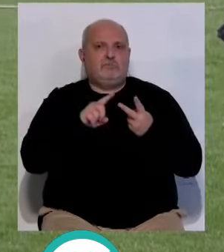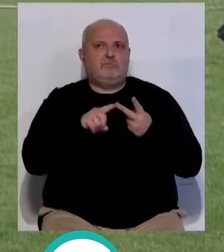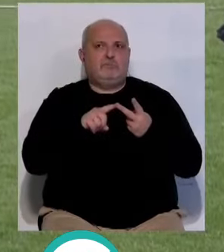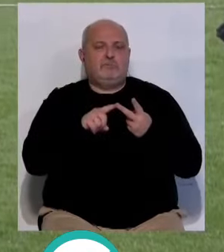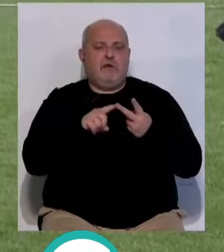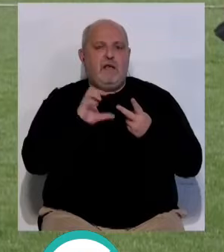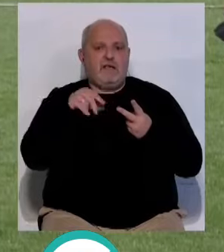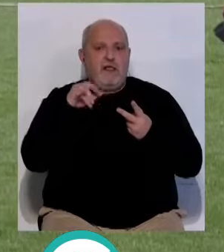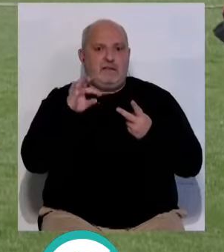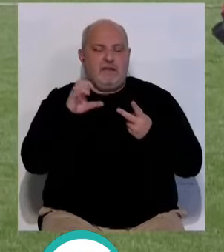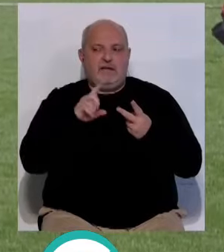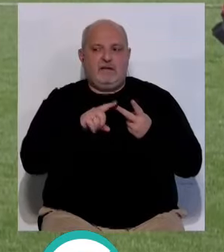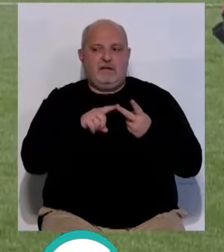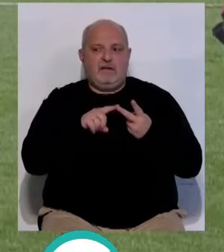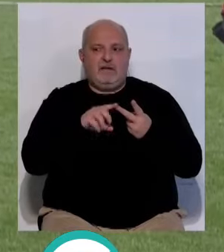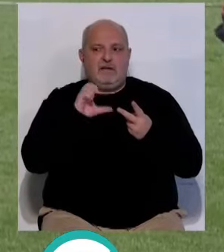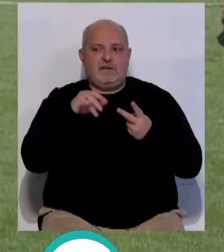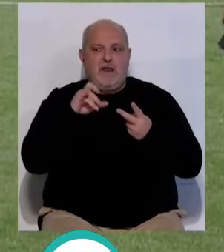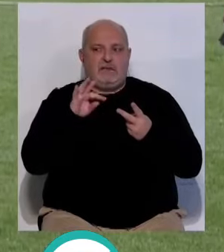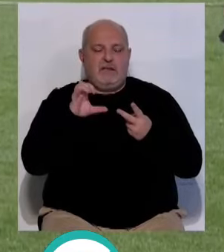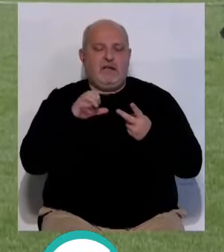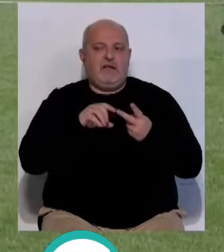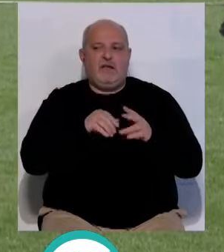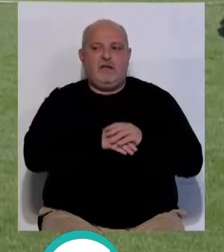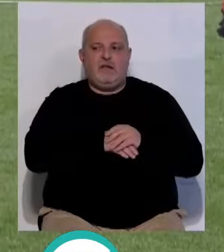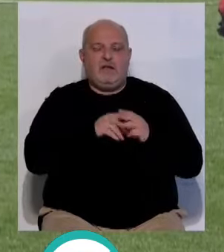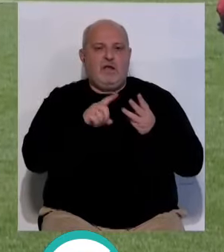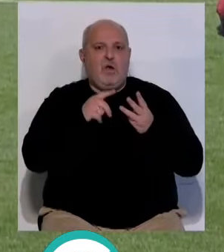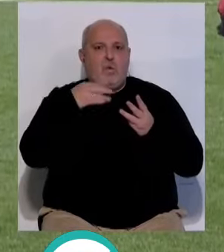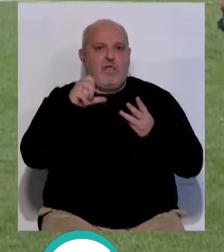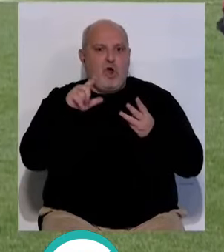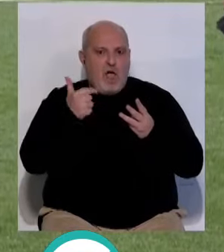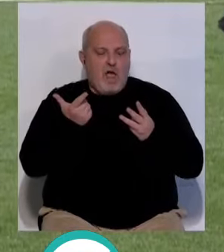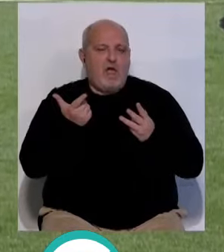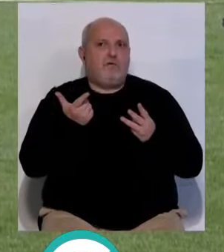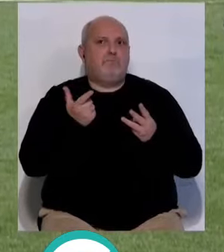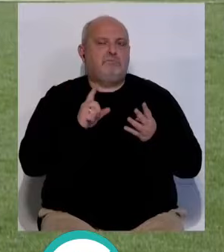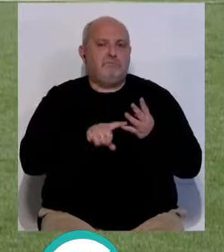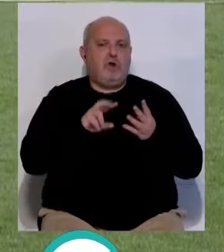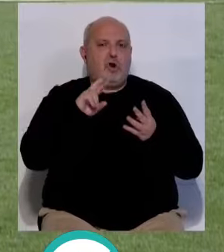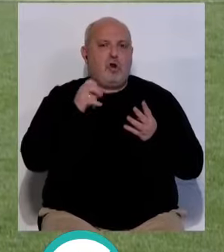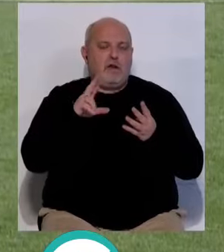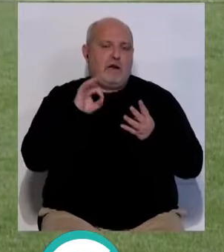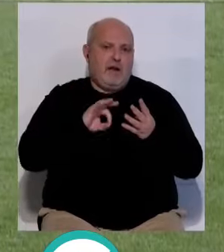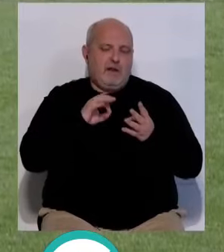Escalante fundamental la segunda vuelta llegó Guardiola que marcó goles Roger no marcó eh Me